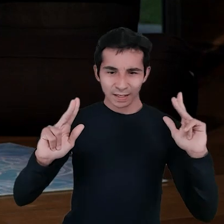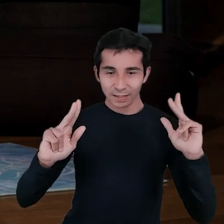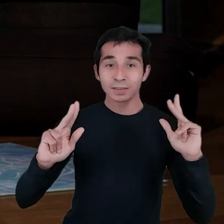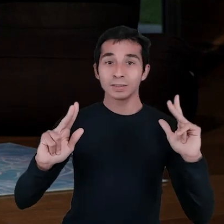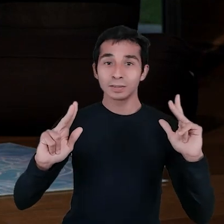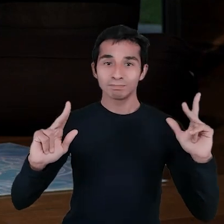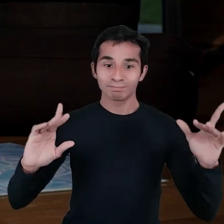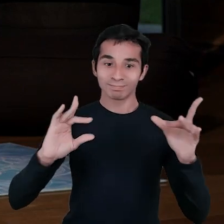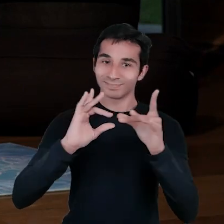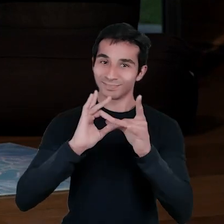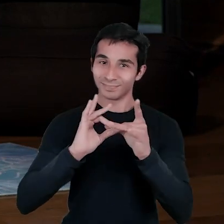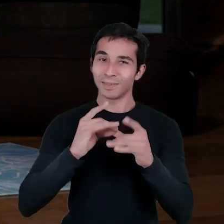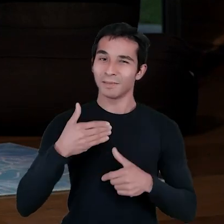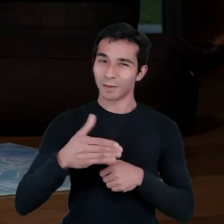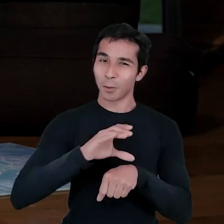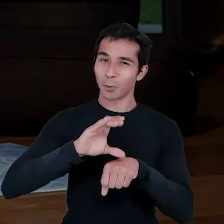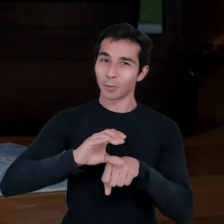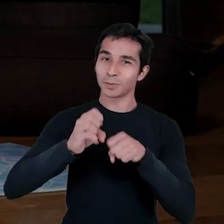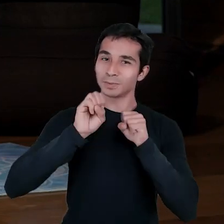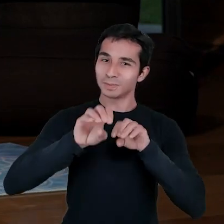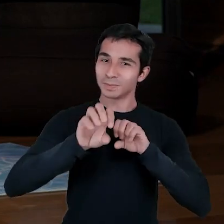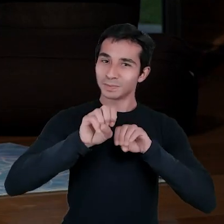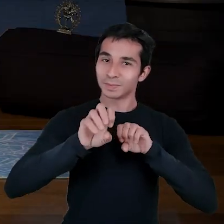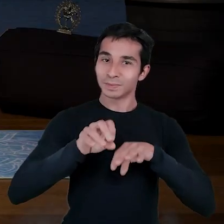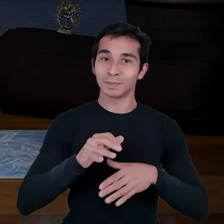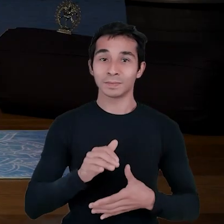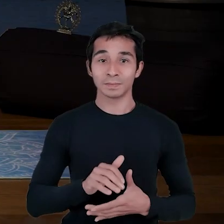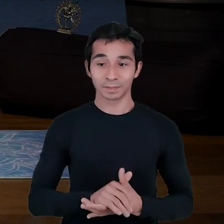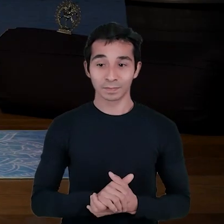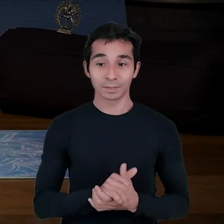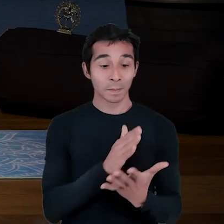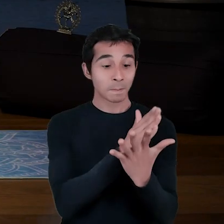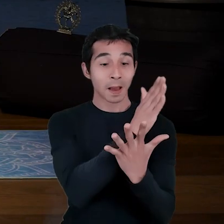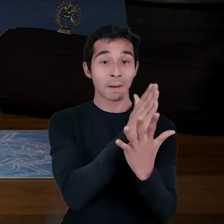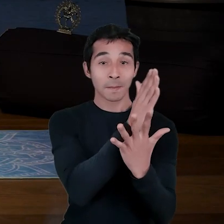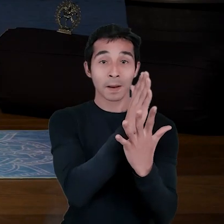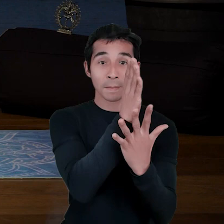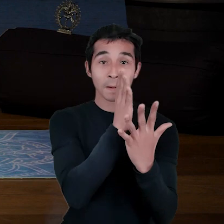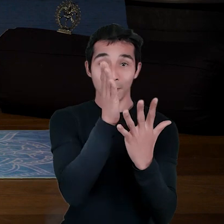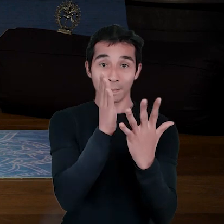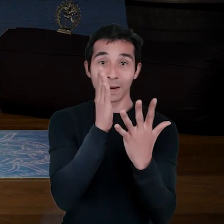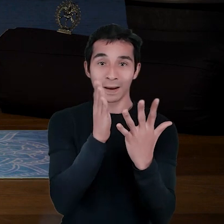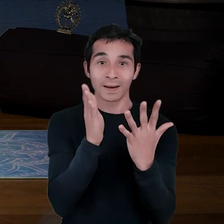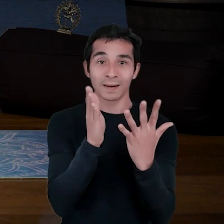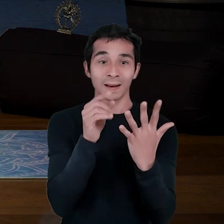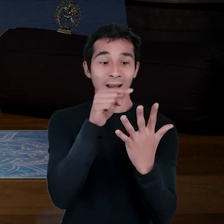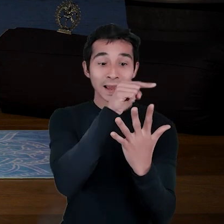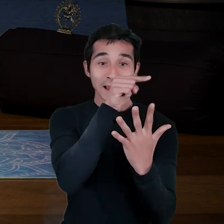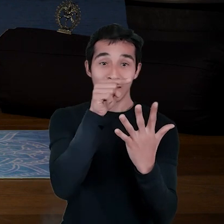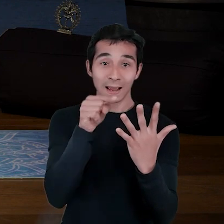É o que vamos tratar neste curso. Estes ramos, ou aspectos, eles não são isolados.